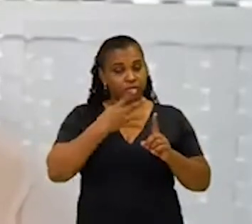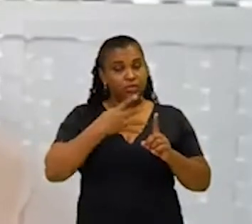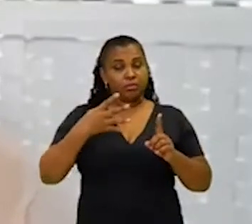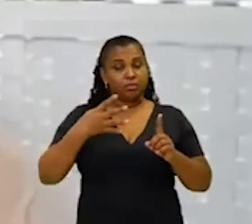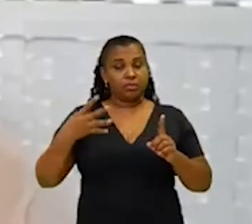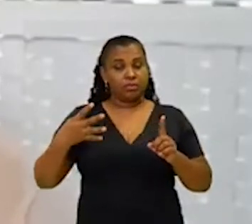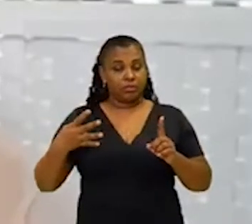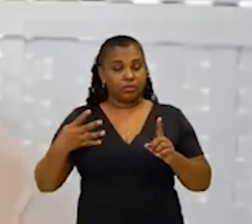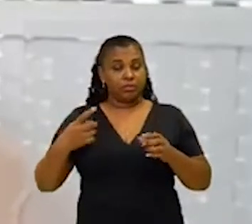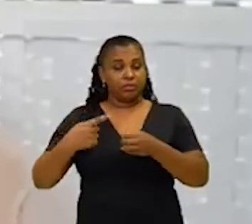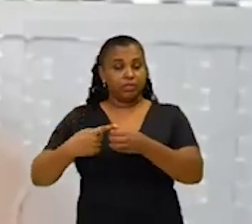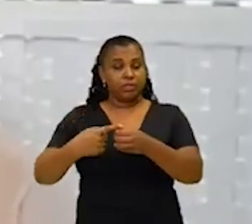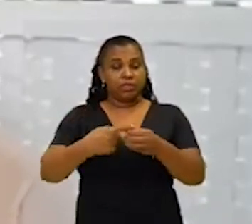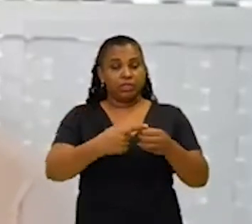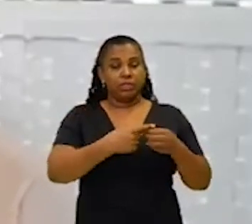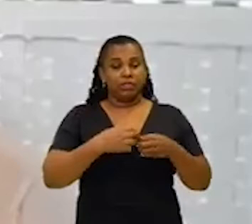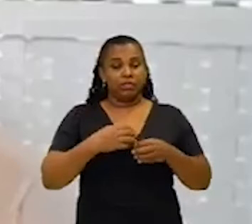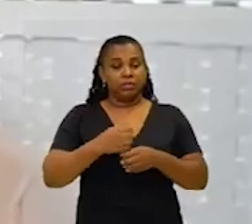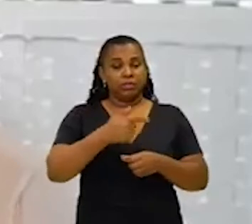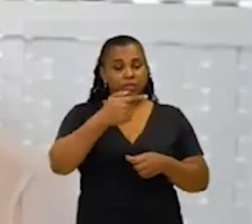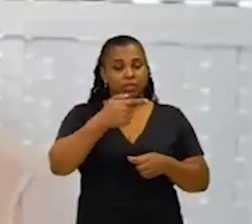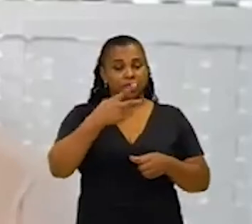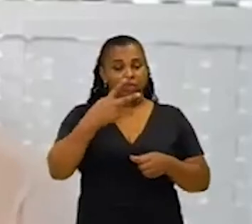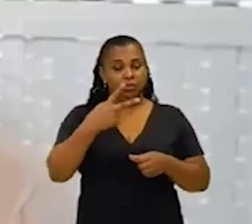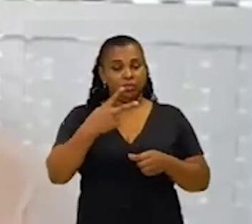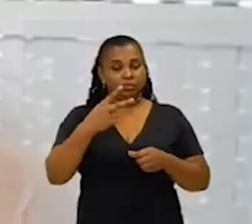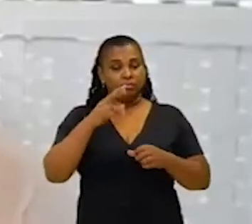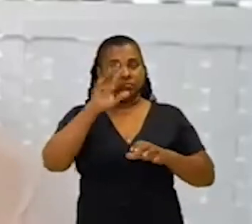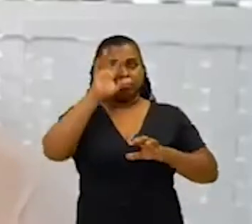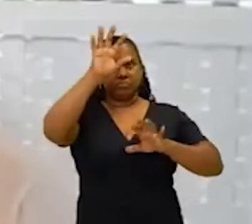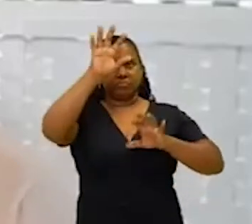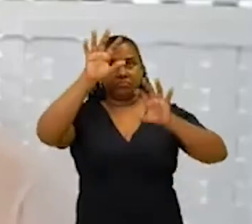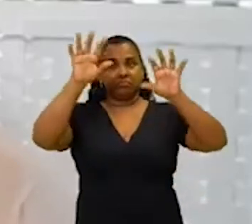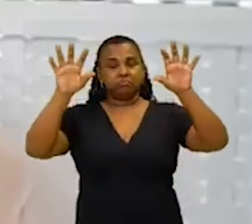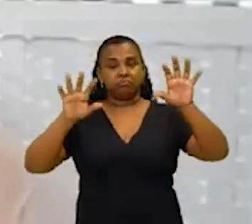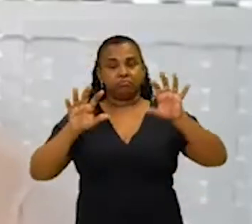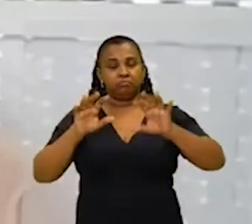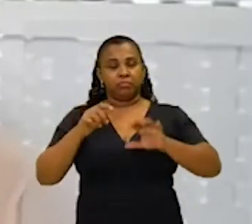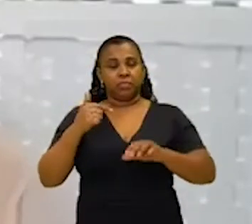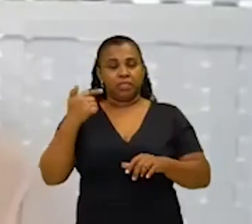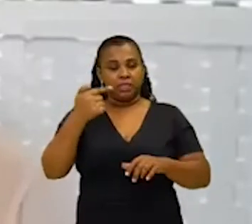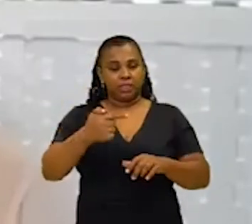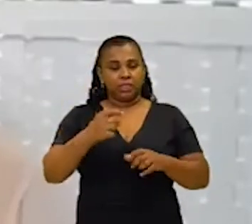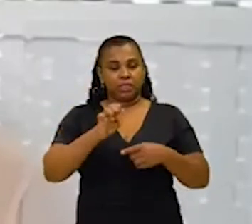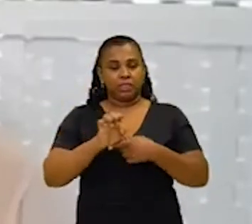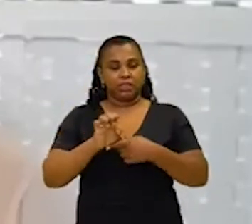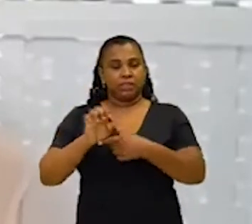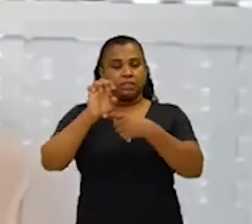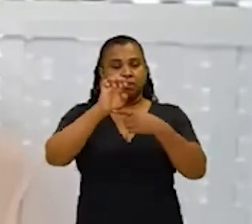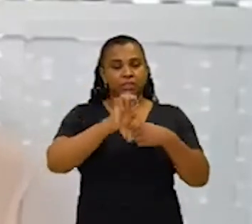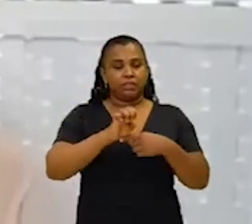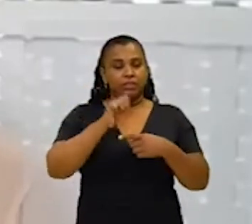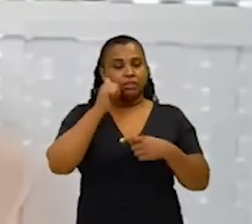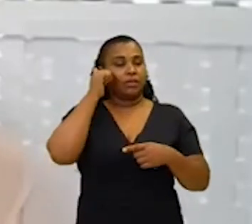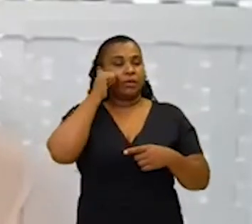Cidade distribuídos por 17 estados sendo que as mulheres lésbicas e bissexuais trans travestis